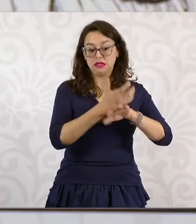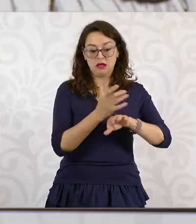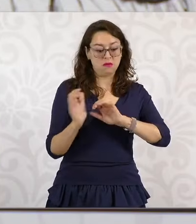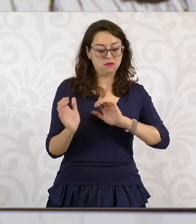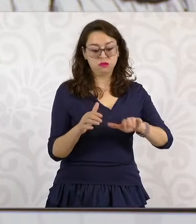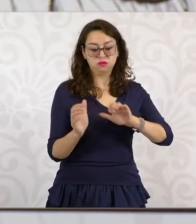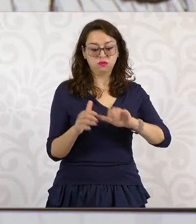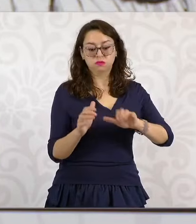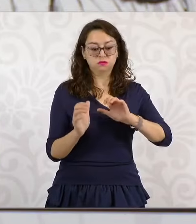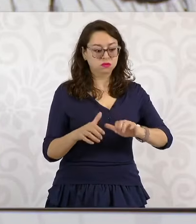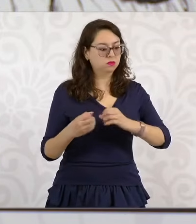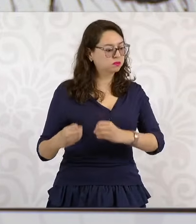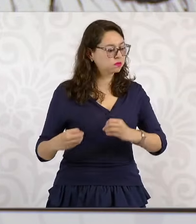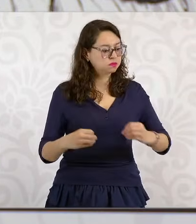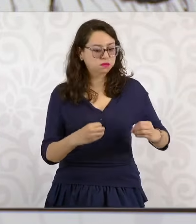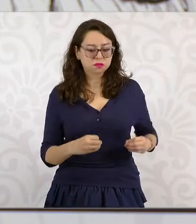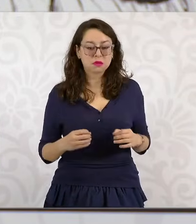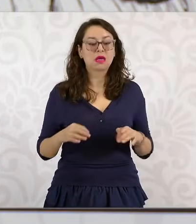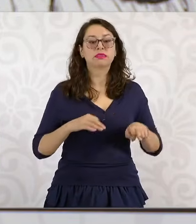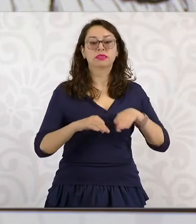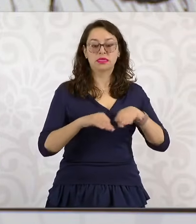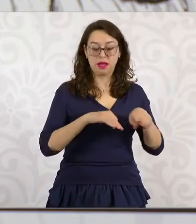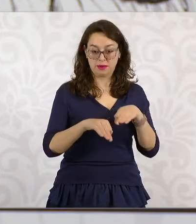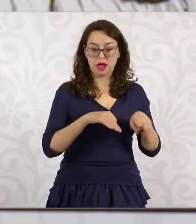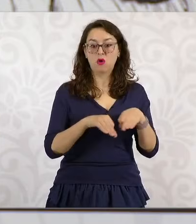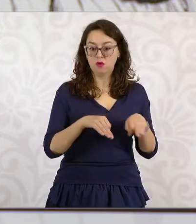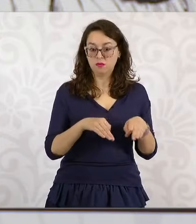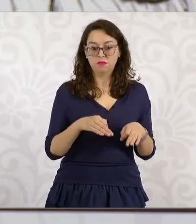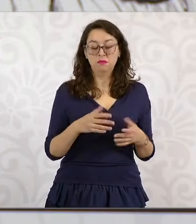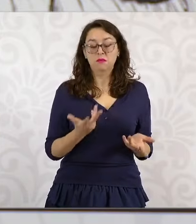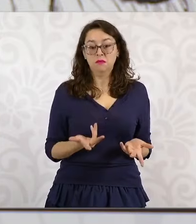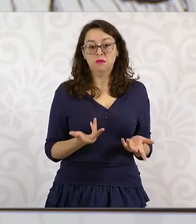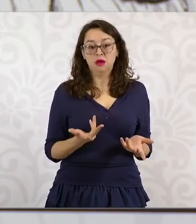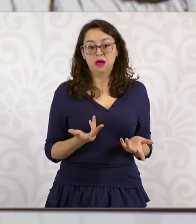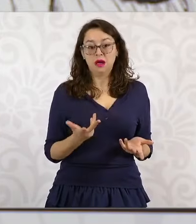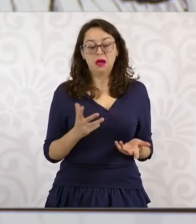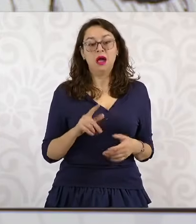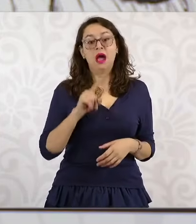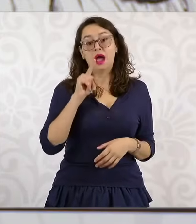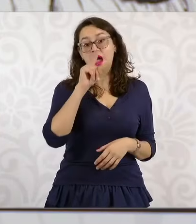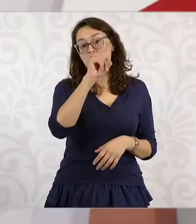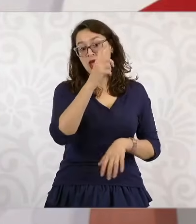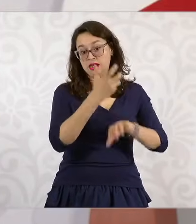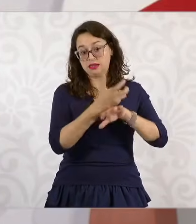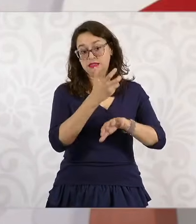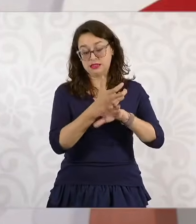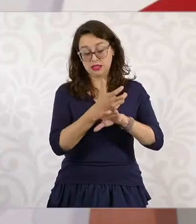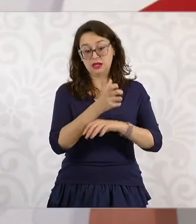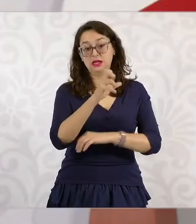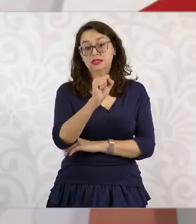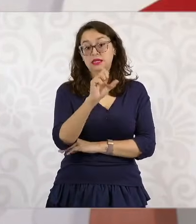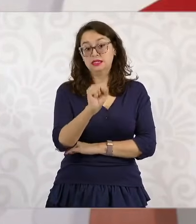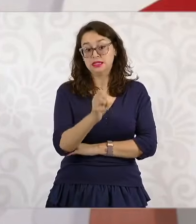que más estamos ocupados. El promedio del ah del americano, el 63% de la población está tiene un